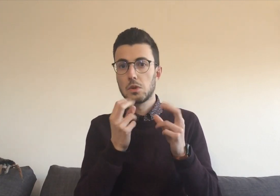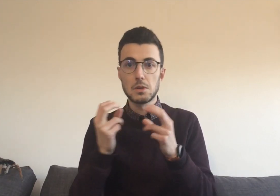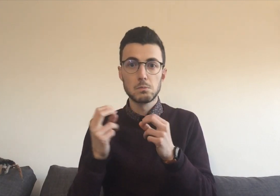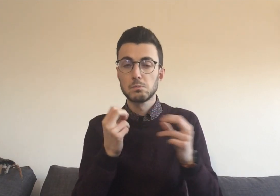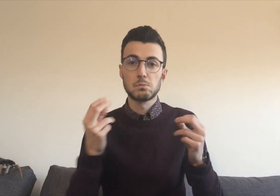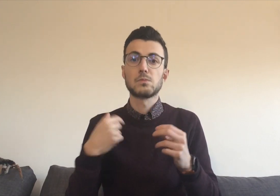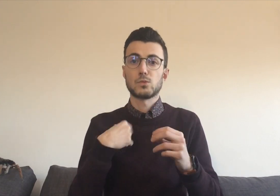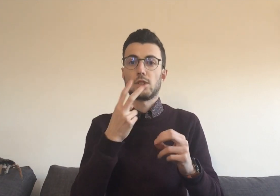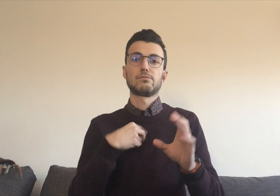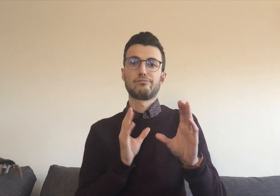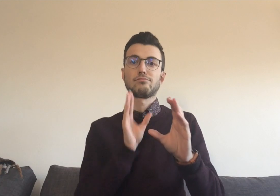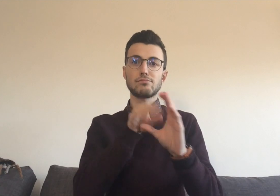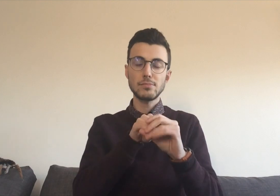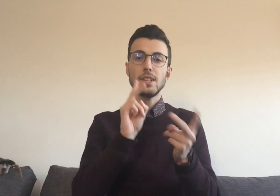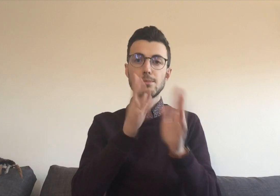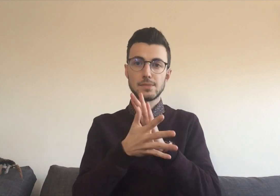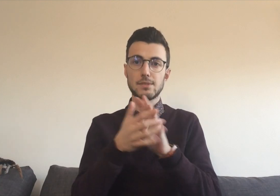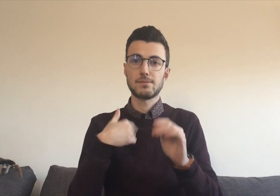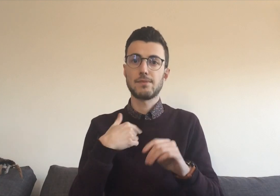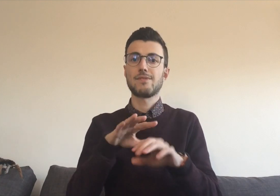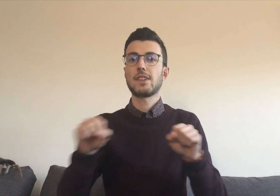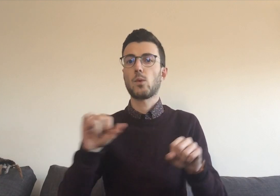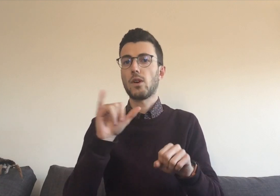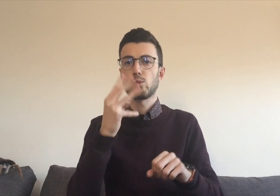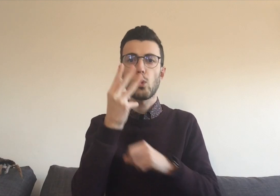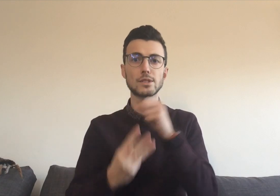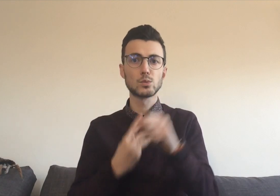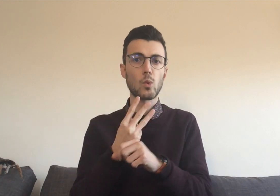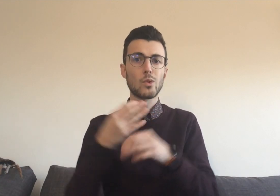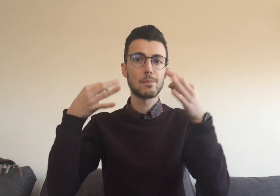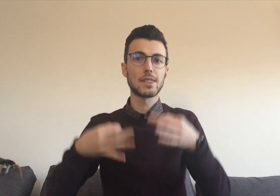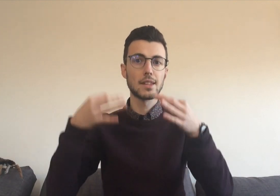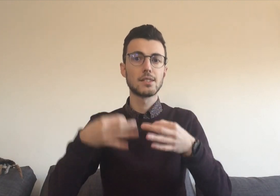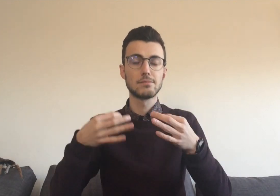J’ai finalement accepté et intégré le Kap Signes J'ai étudié pendant 3 ans en comptabilité.